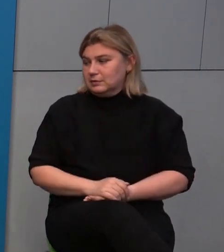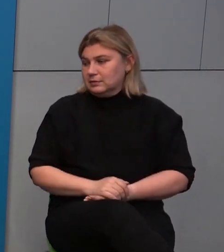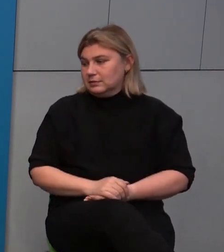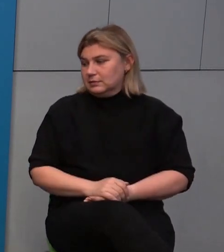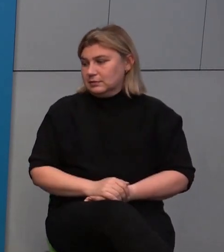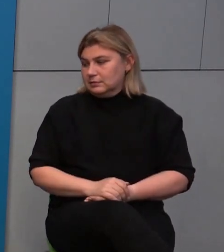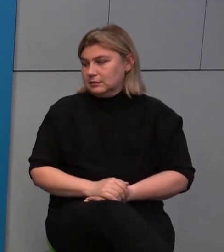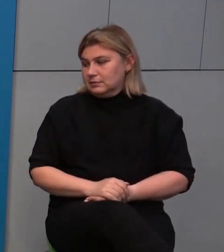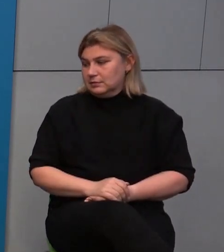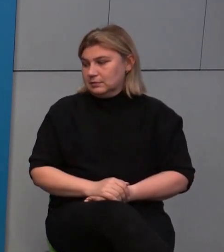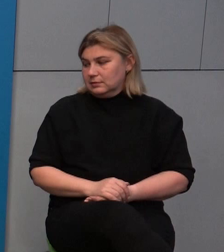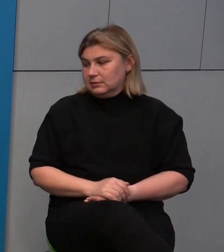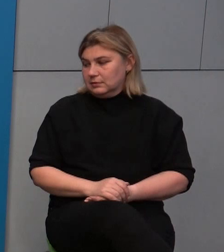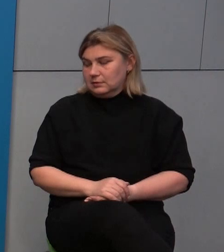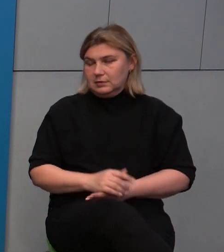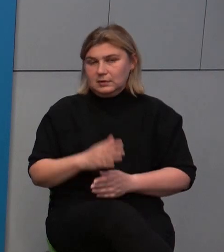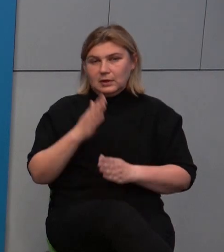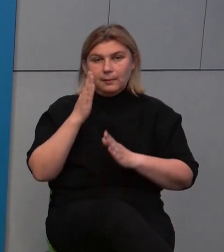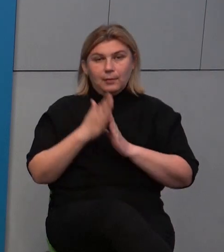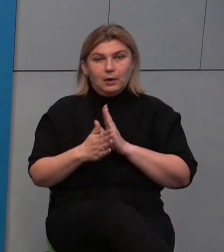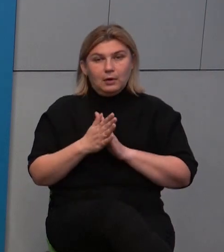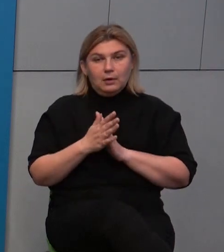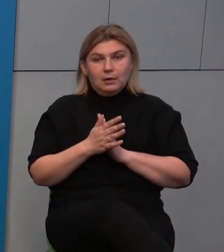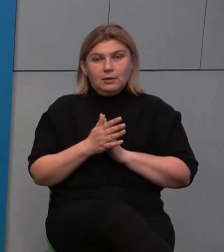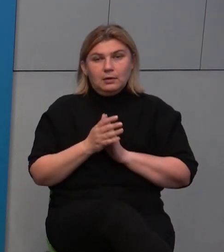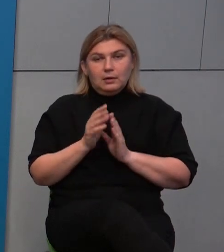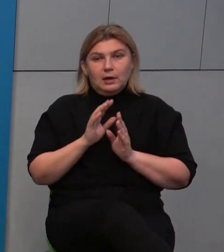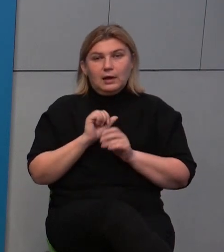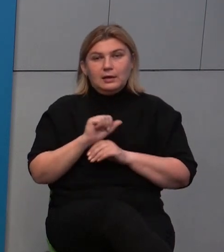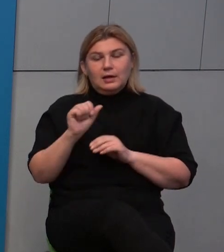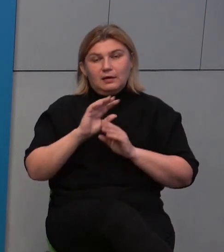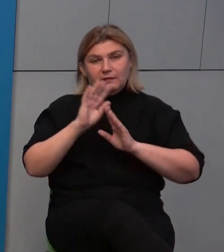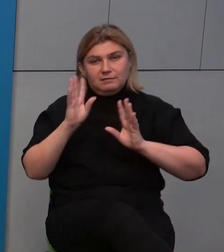i po prostu to wszystko jest, jak się tylko troszeczkę bardziej poskrobie,